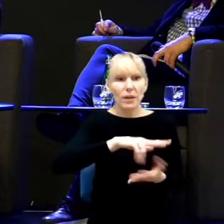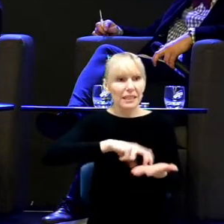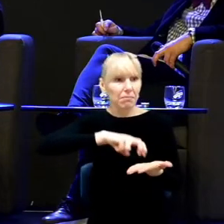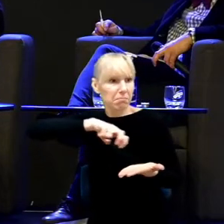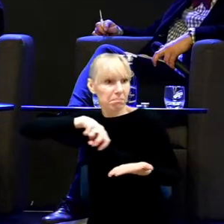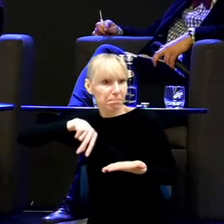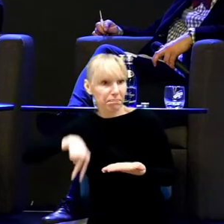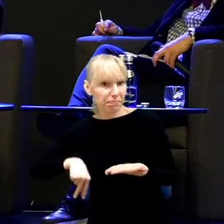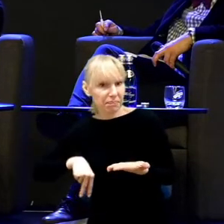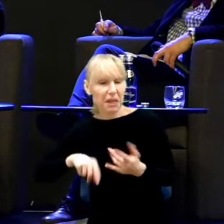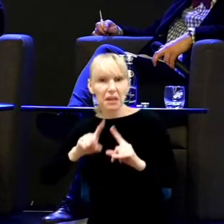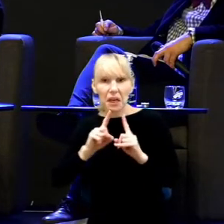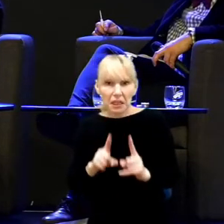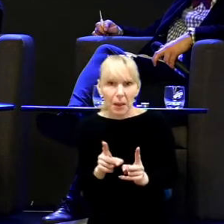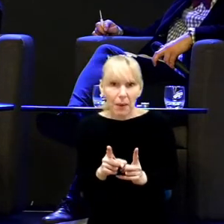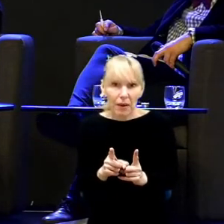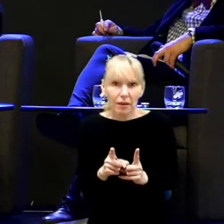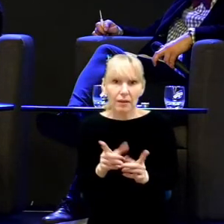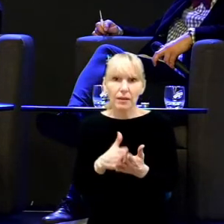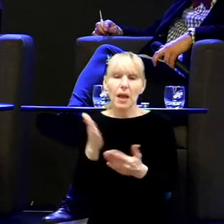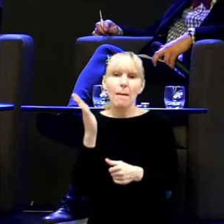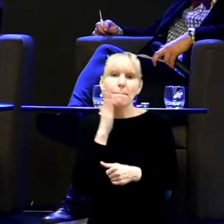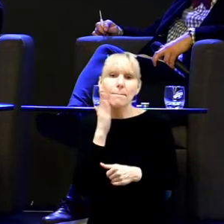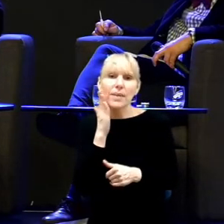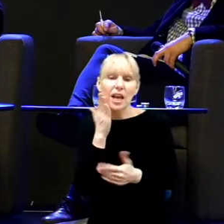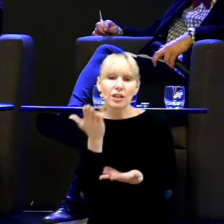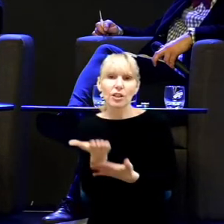do tego, że mieszkanie przestało pełnić